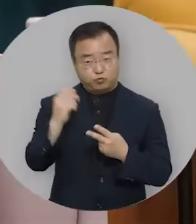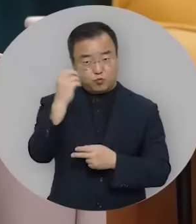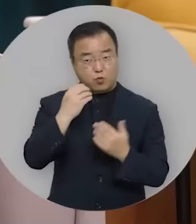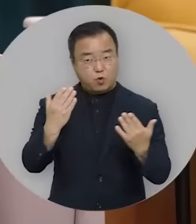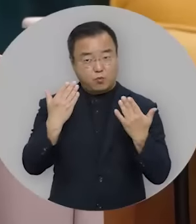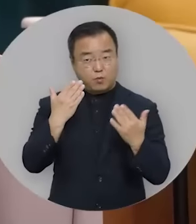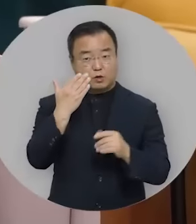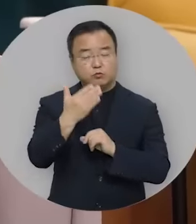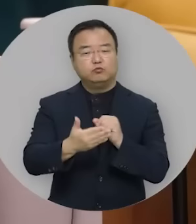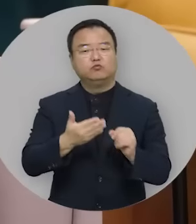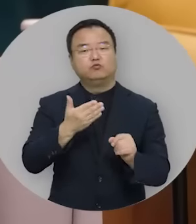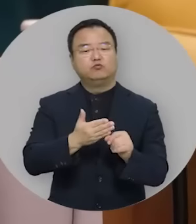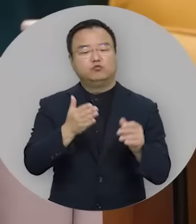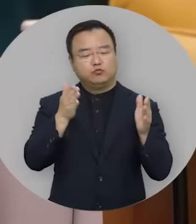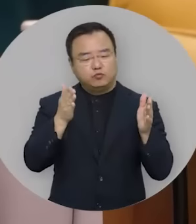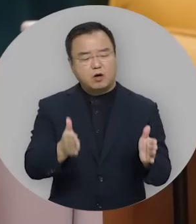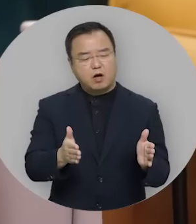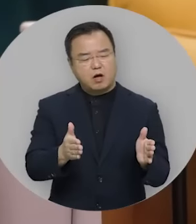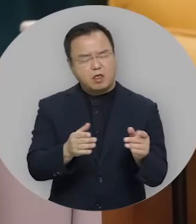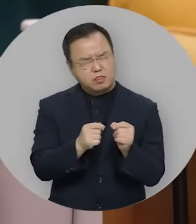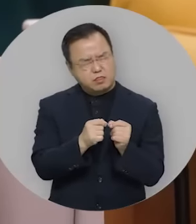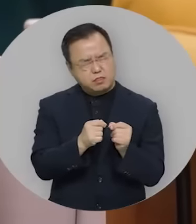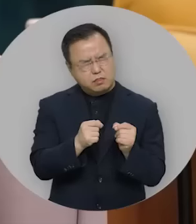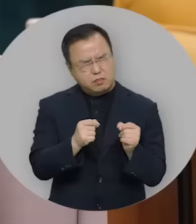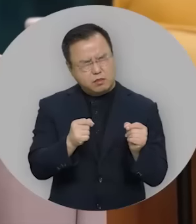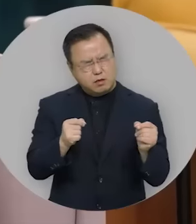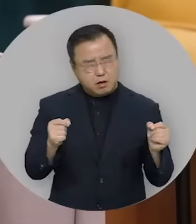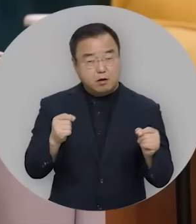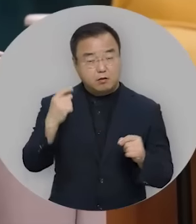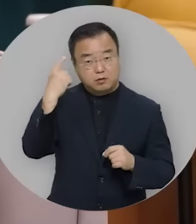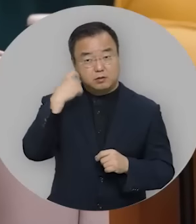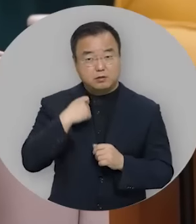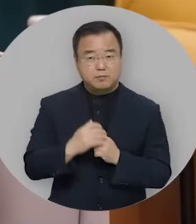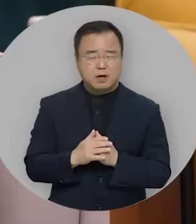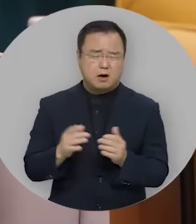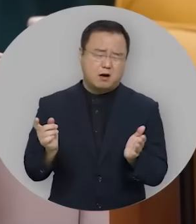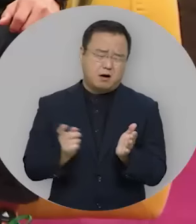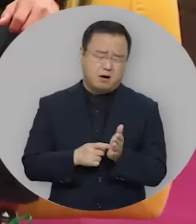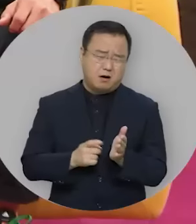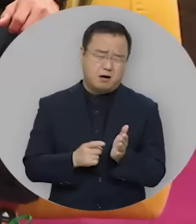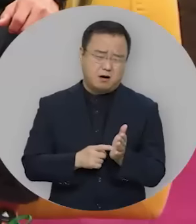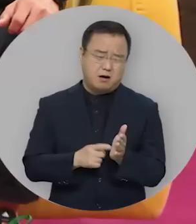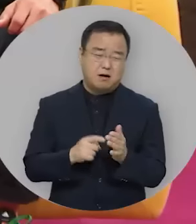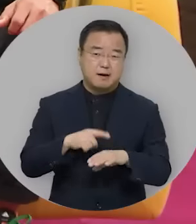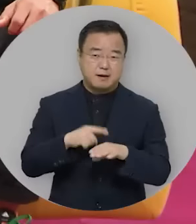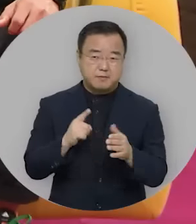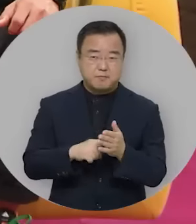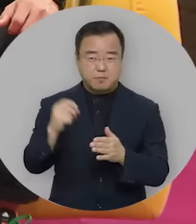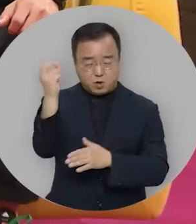그게 왜 그렇게 길게 느껴졌는지 모르겠어요. 그리고 그 조급함, '이제 고등학교 되었어?'